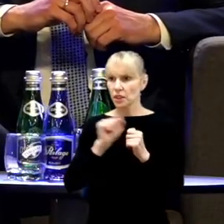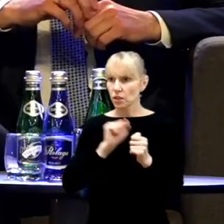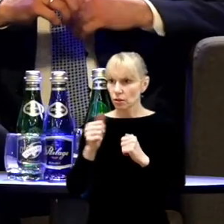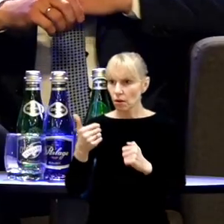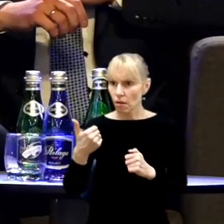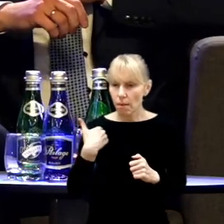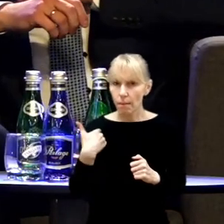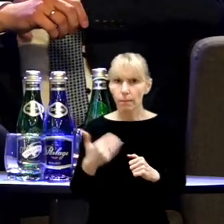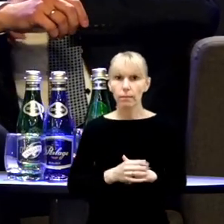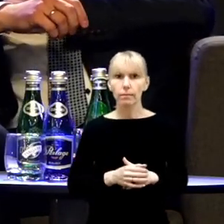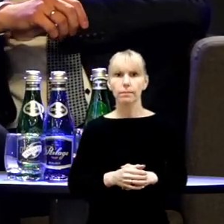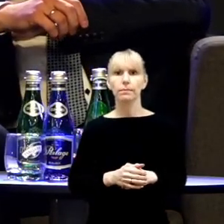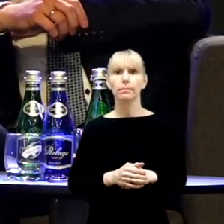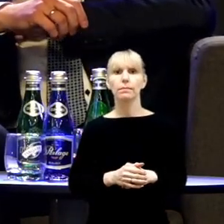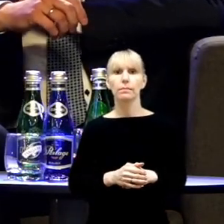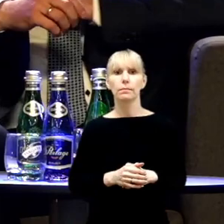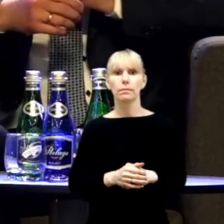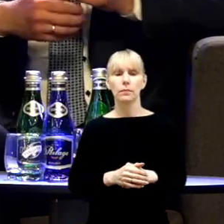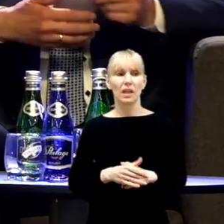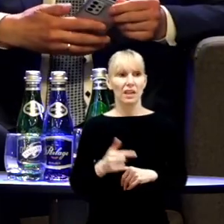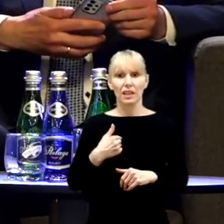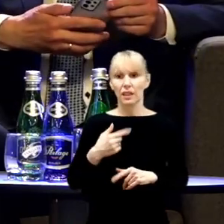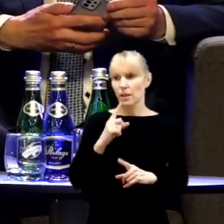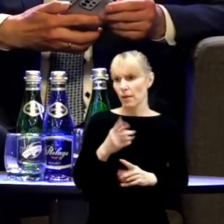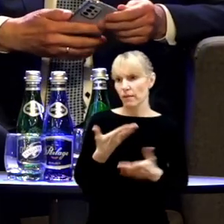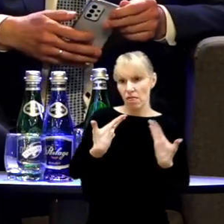że nie chcę tego pozostawiać zupełnie bez odpowiedzi.